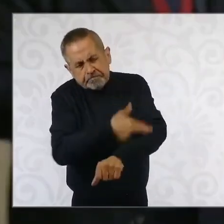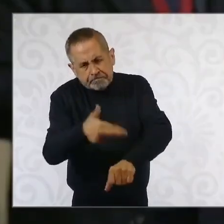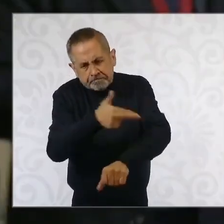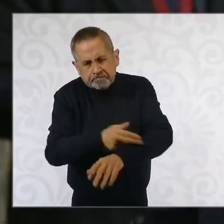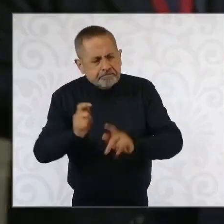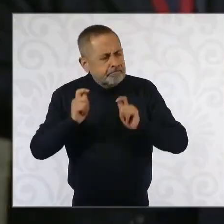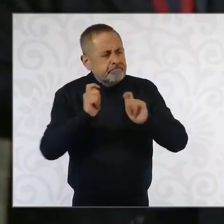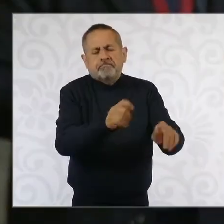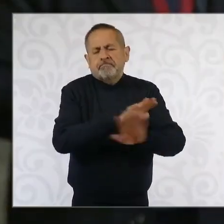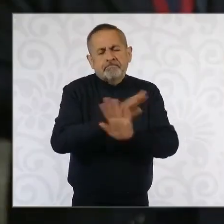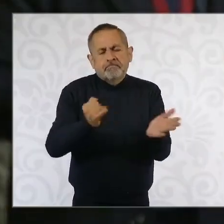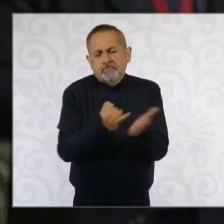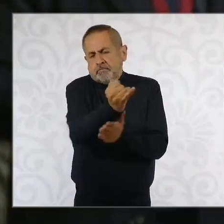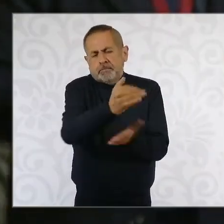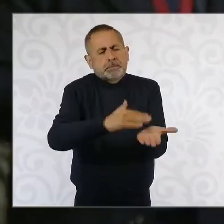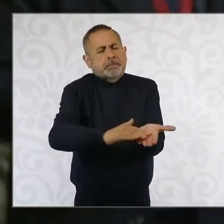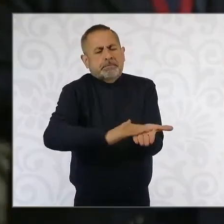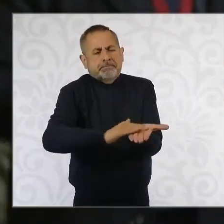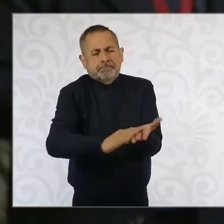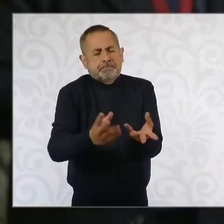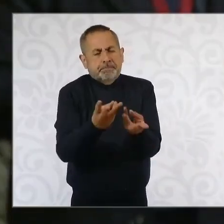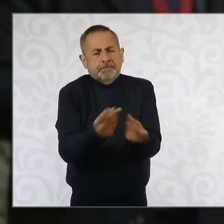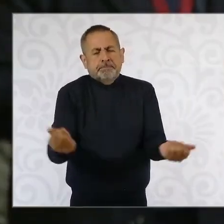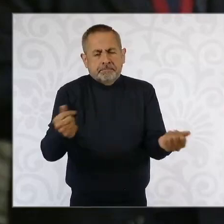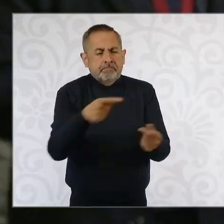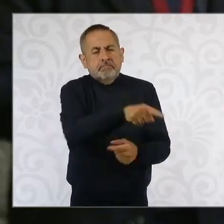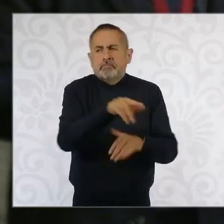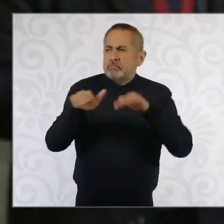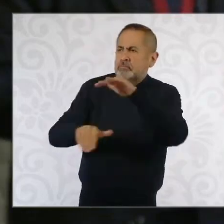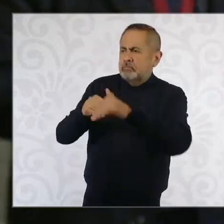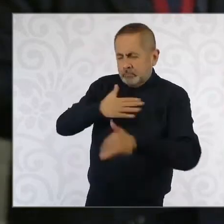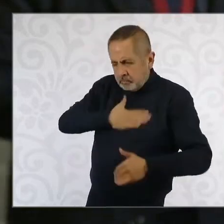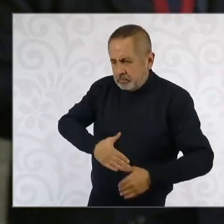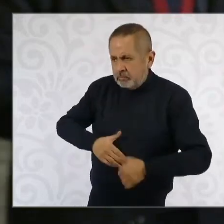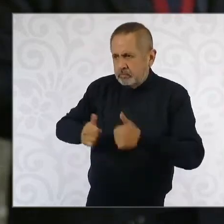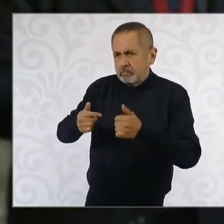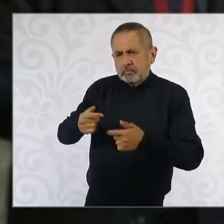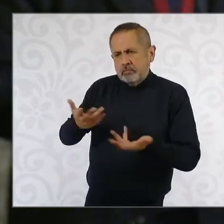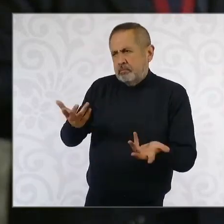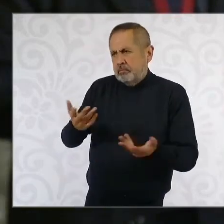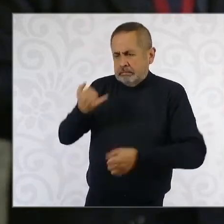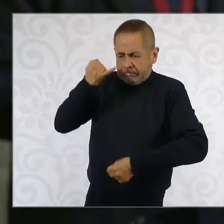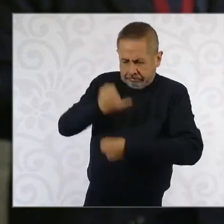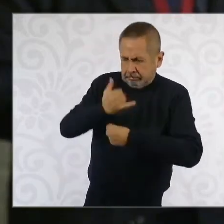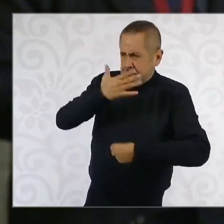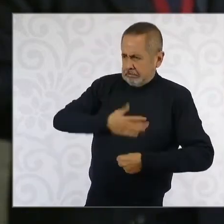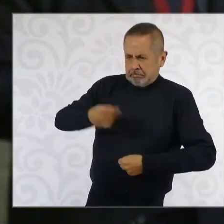una solución completa a lo que ellos demandan sobre la justicia social usted hará suya esta